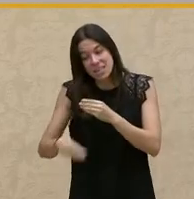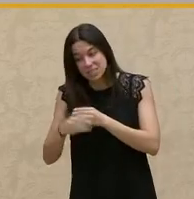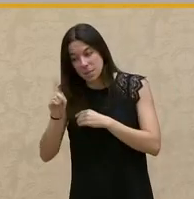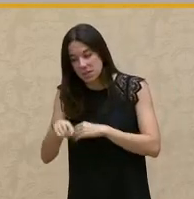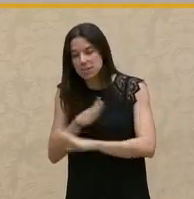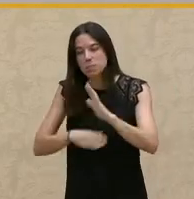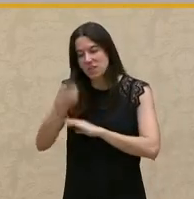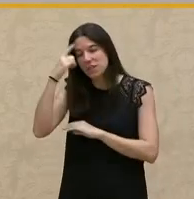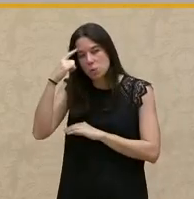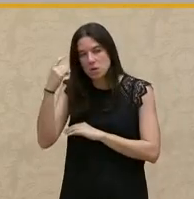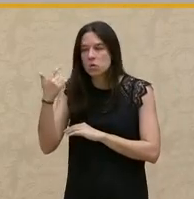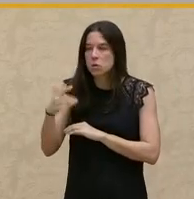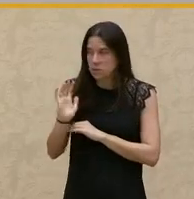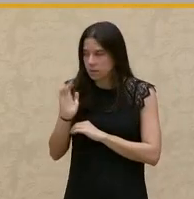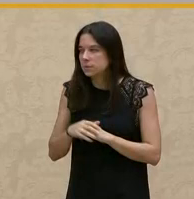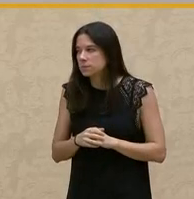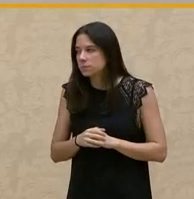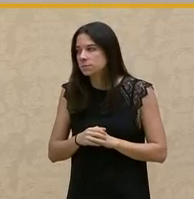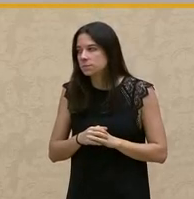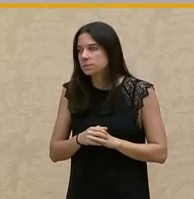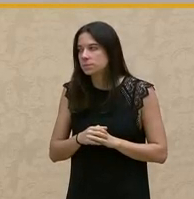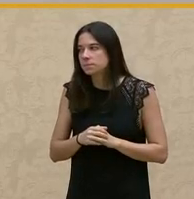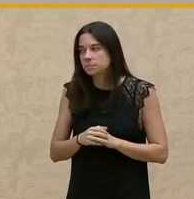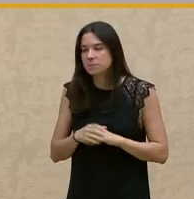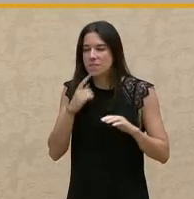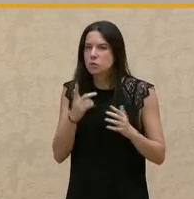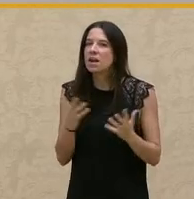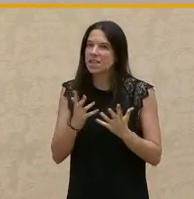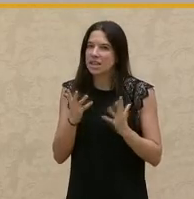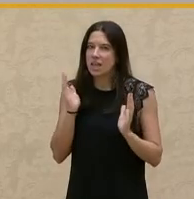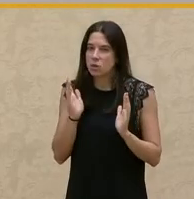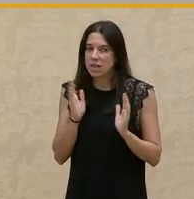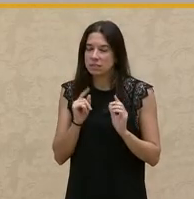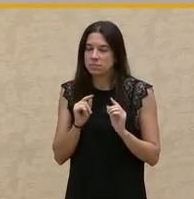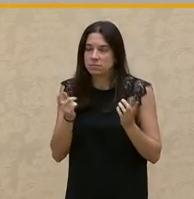discapacidad intelectual, se transforma en un problema de proporciones insospechadas.